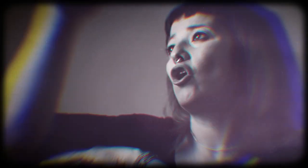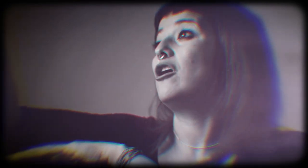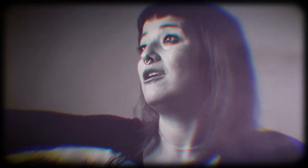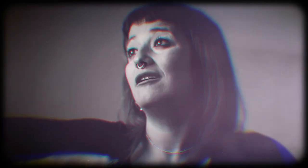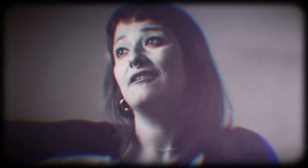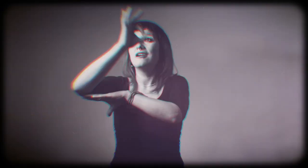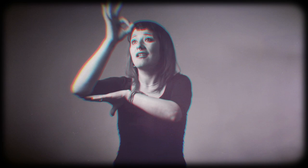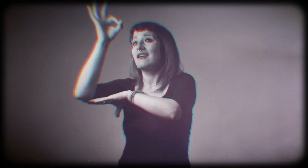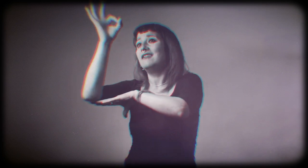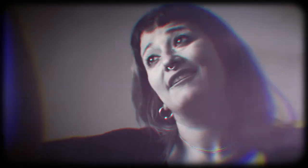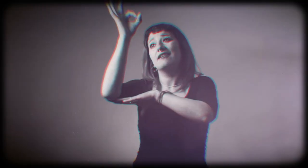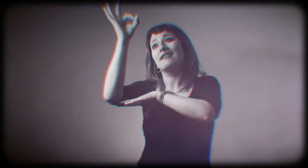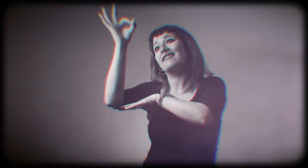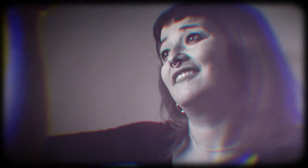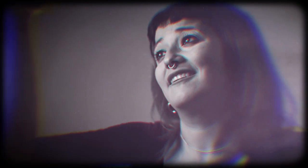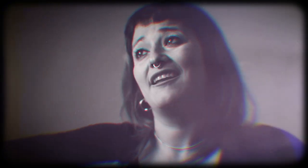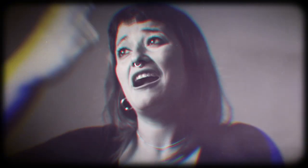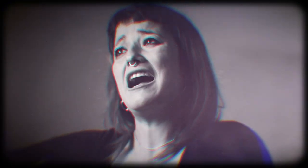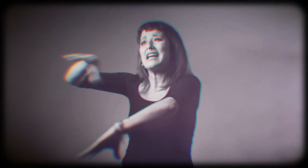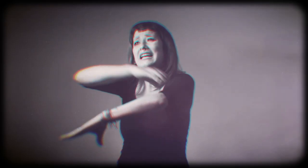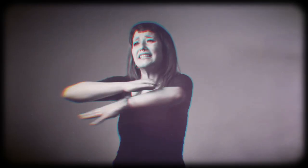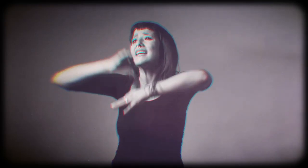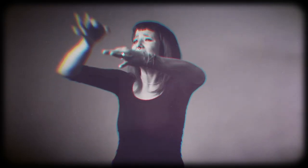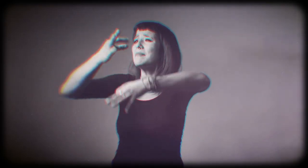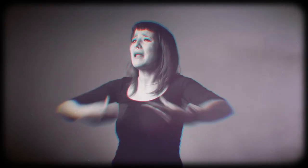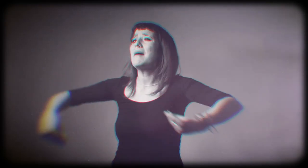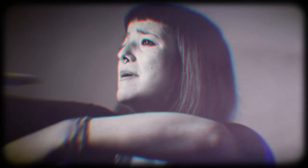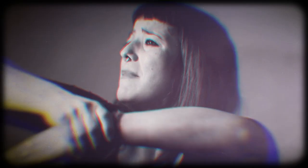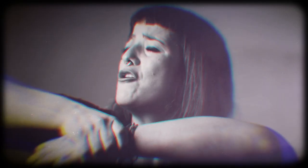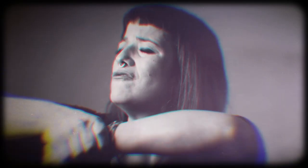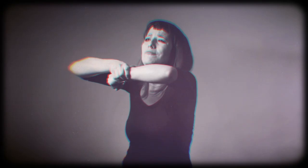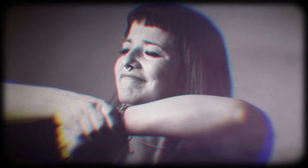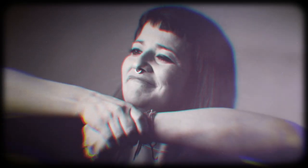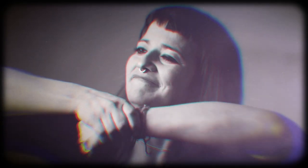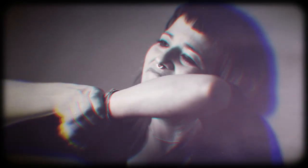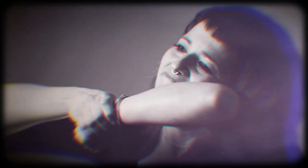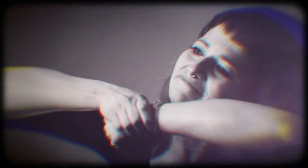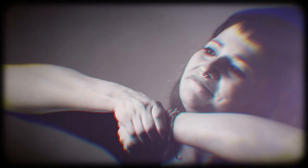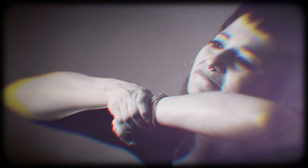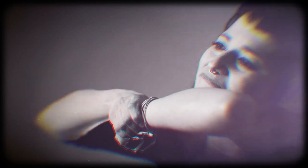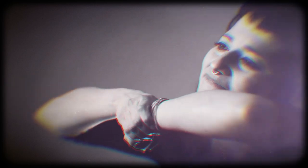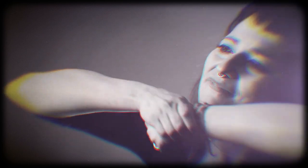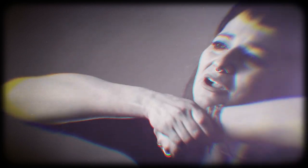Sol, agárrate siempre a mi mano